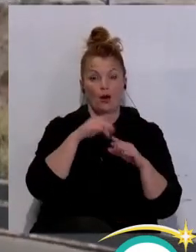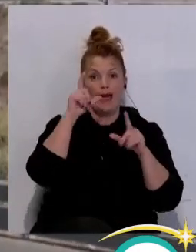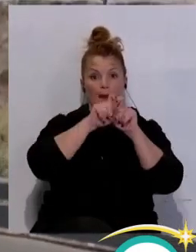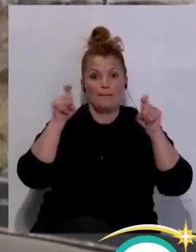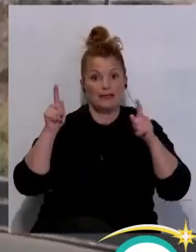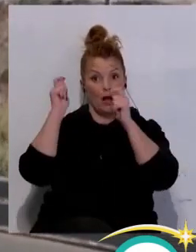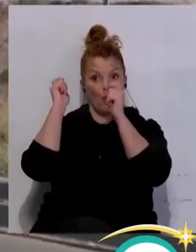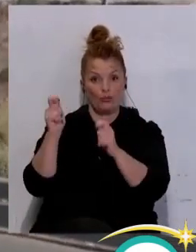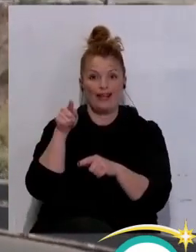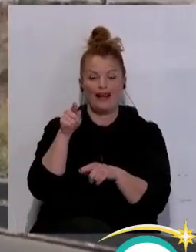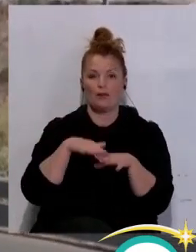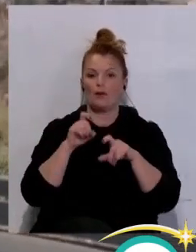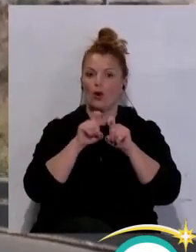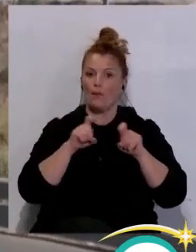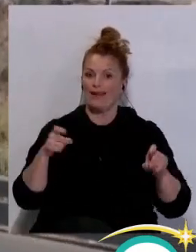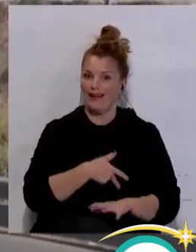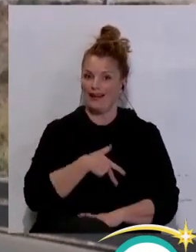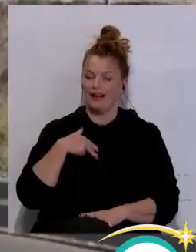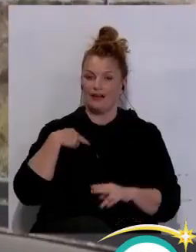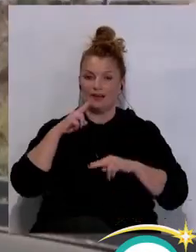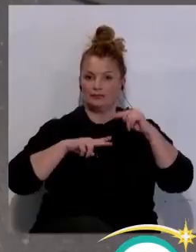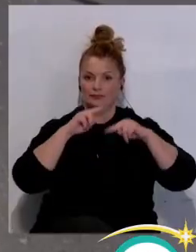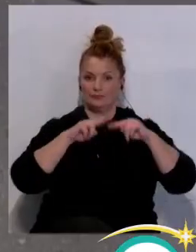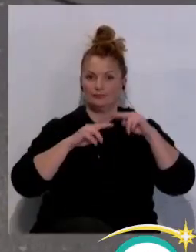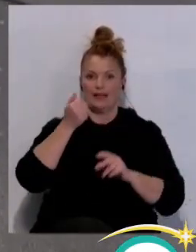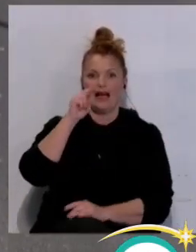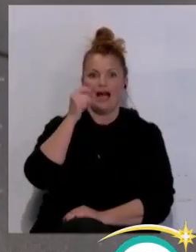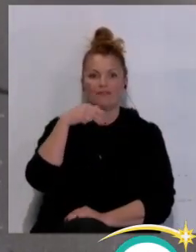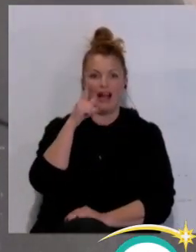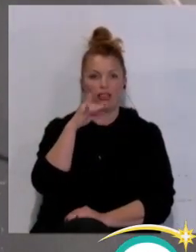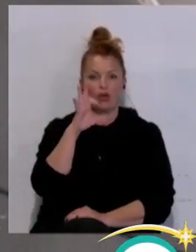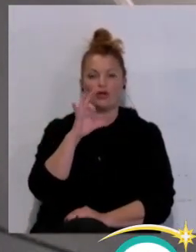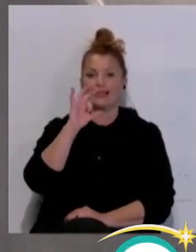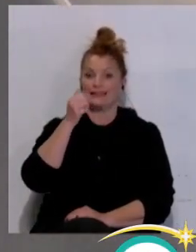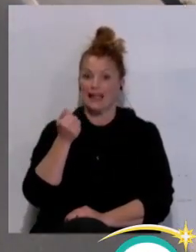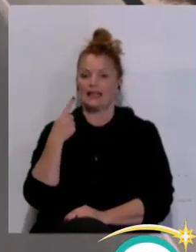formada por la compañía general de construcción abaldo sa y vías y construcciones sa ha estado